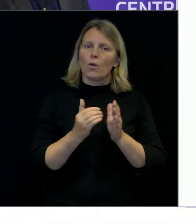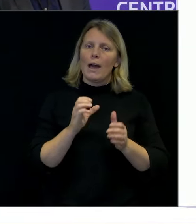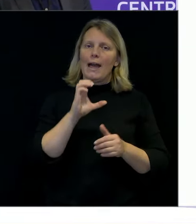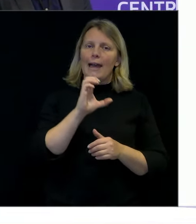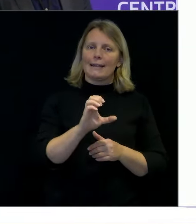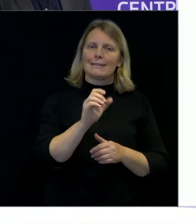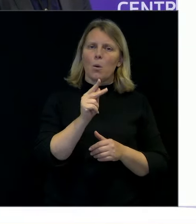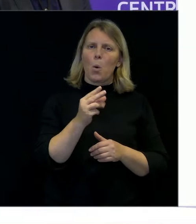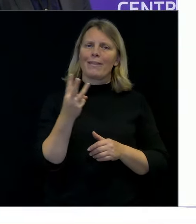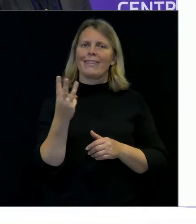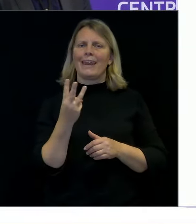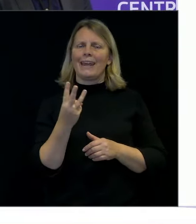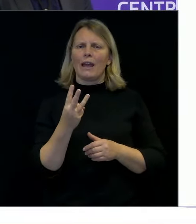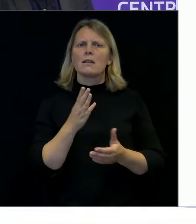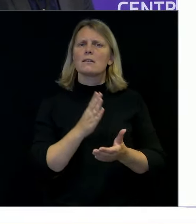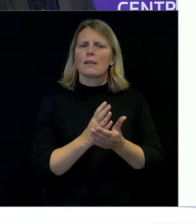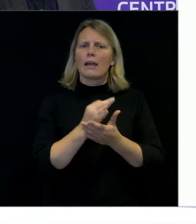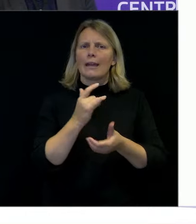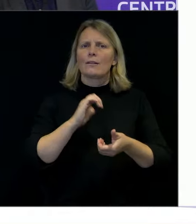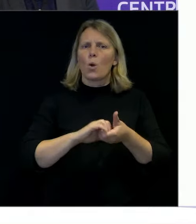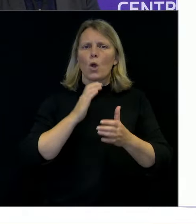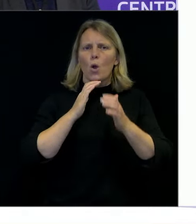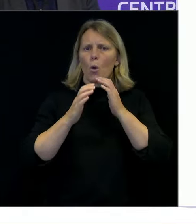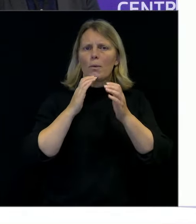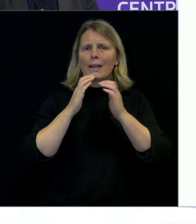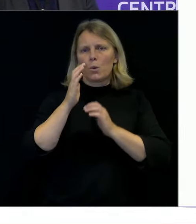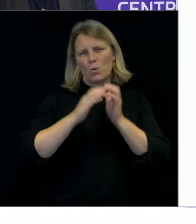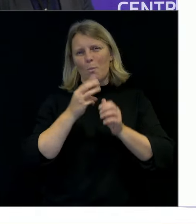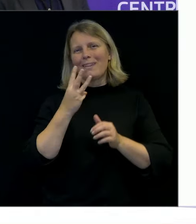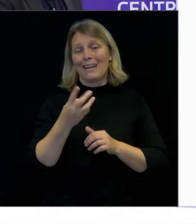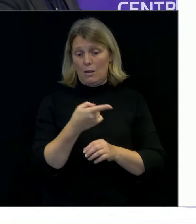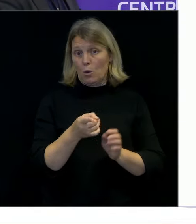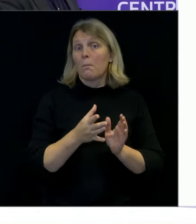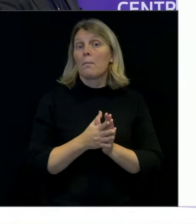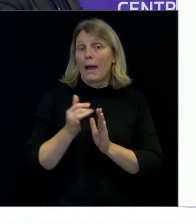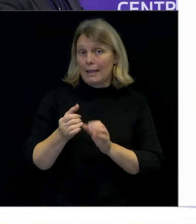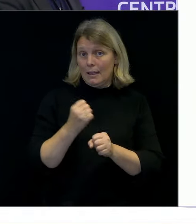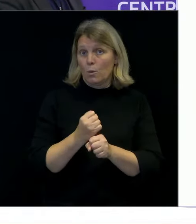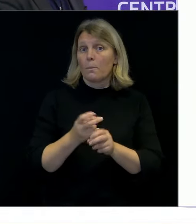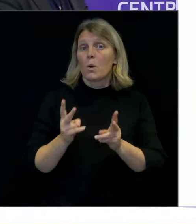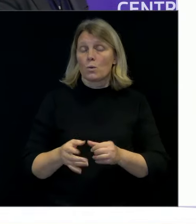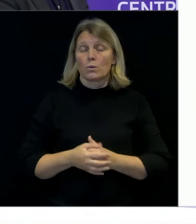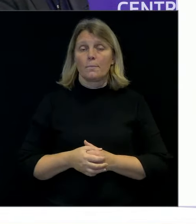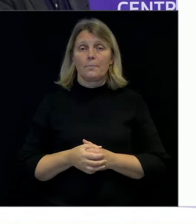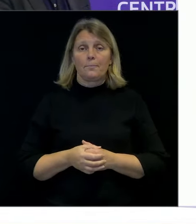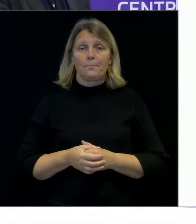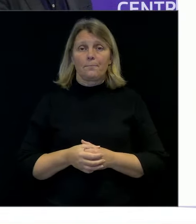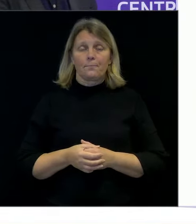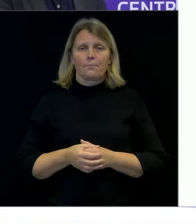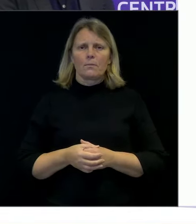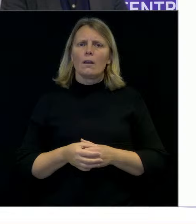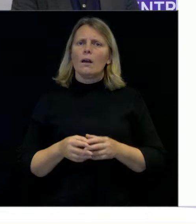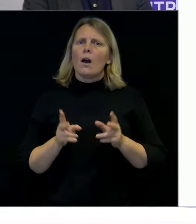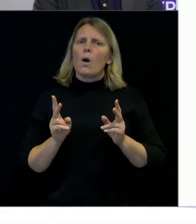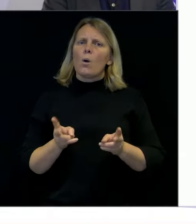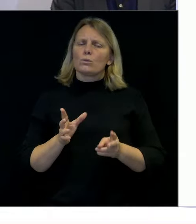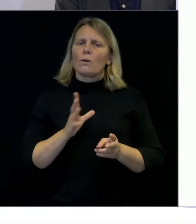sen har vi nödkommunikation, då är det flera inblandade, inte bara PTS, utan även SK3